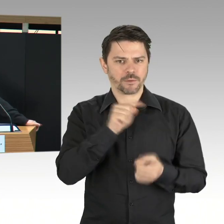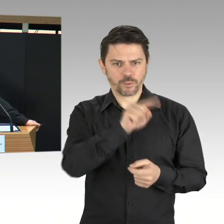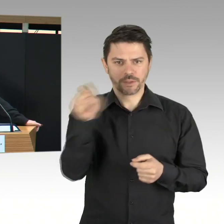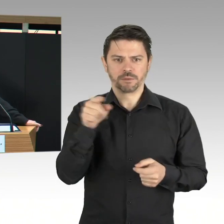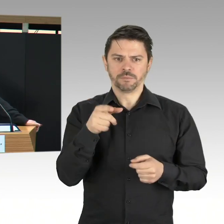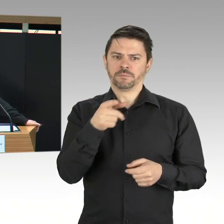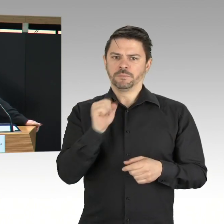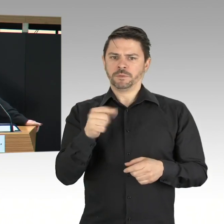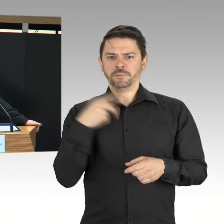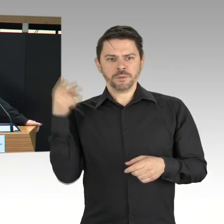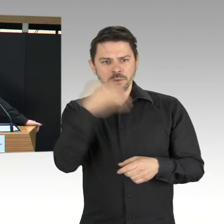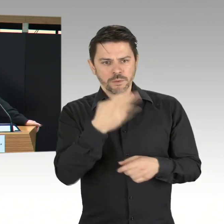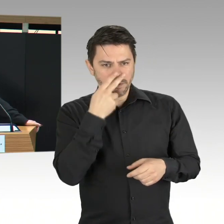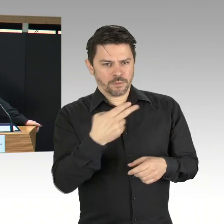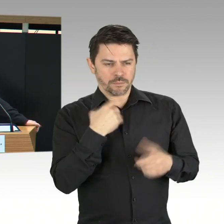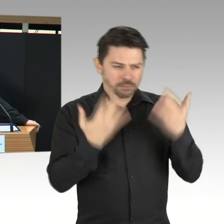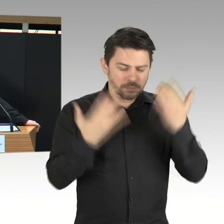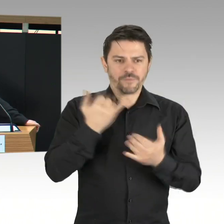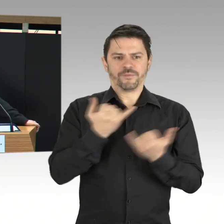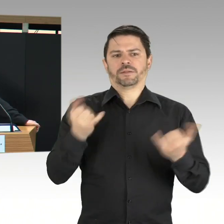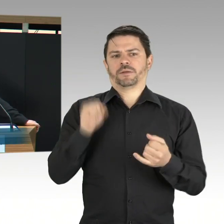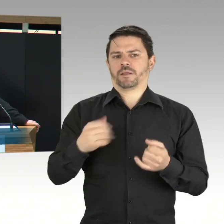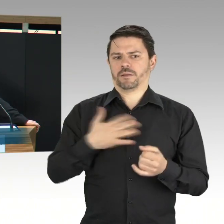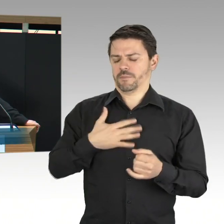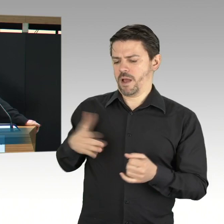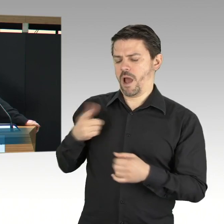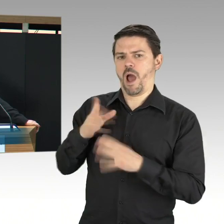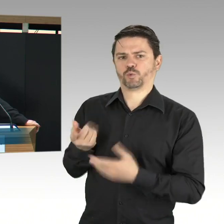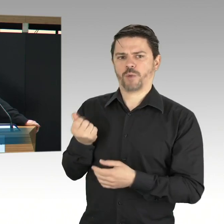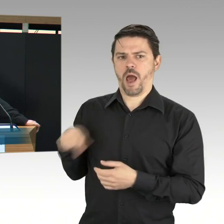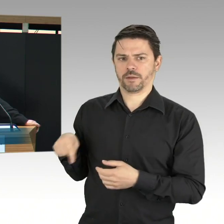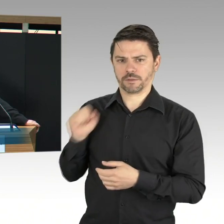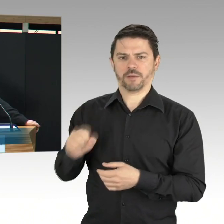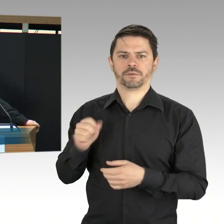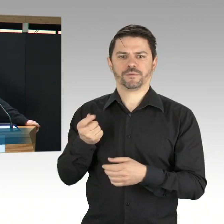Neun Monate nach Inkrafttreten des Gesetzes können Sie Ihren Vermieter auffordern,